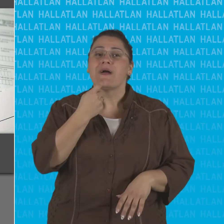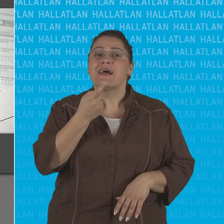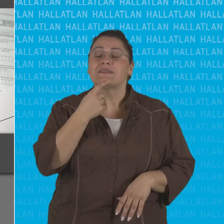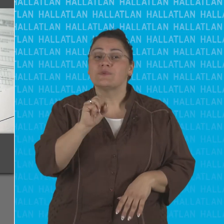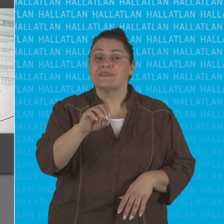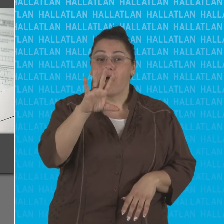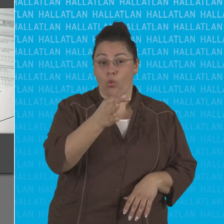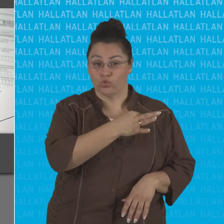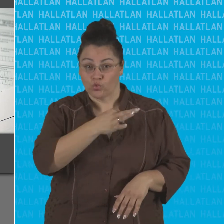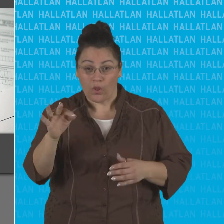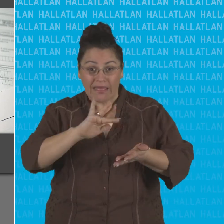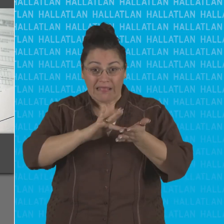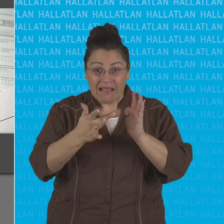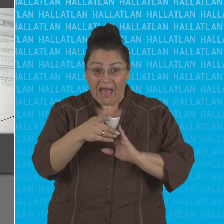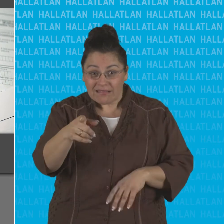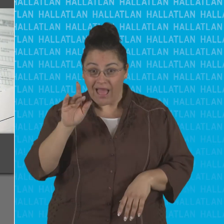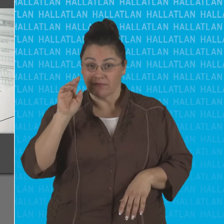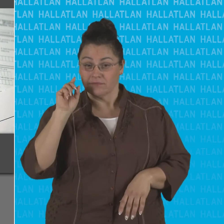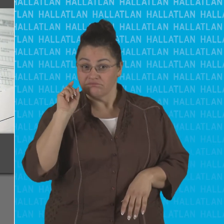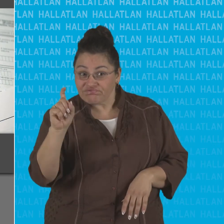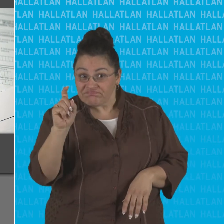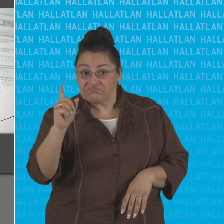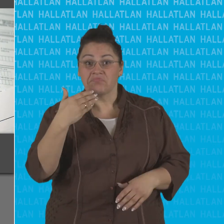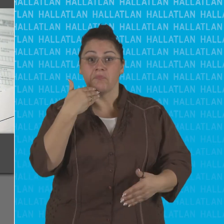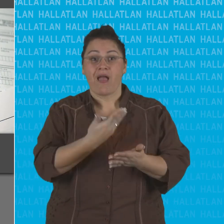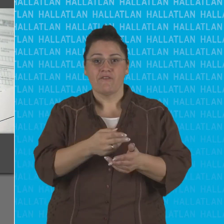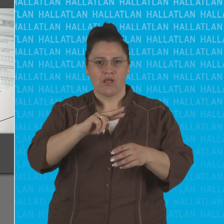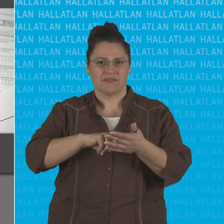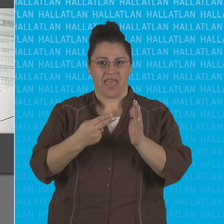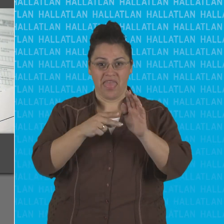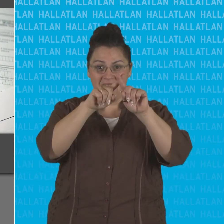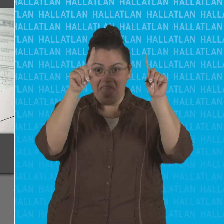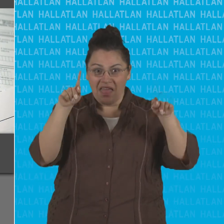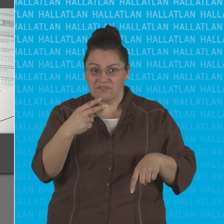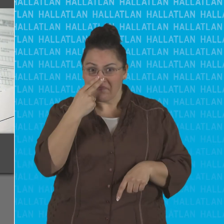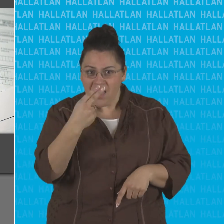hiszen ők március 15-től egy gombnyomással elérhetik a bevallási tervezetet,